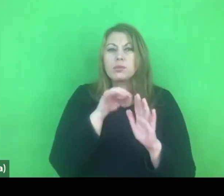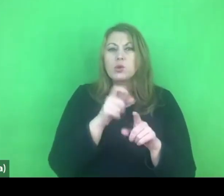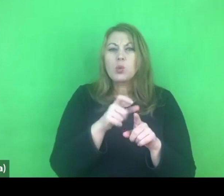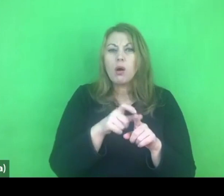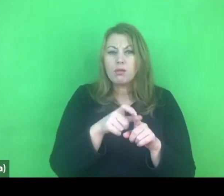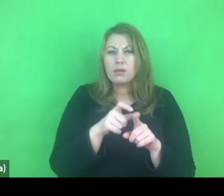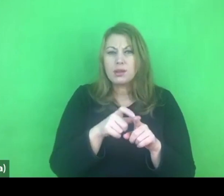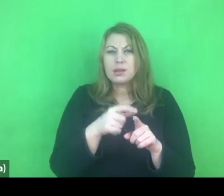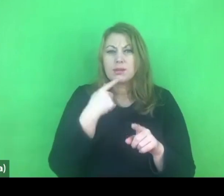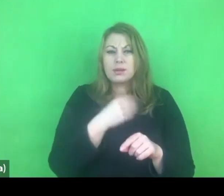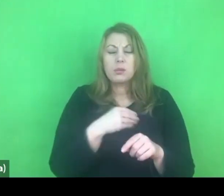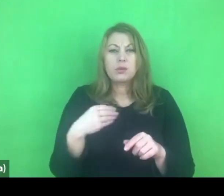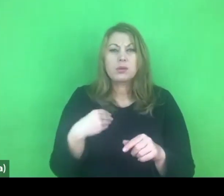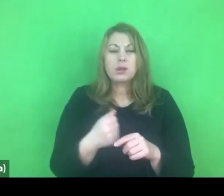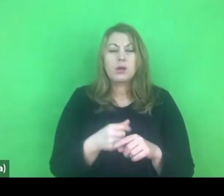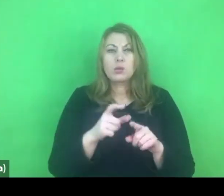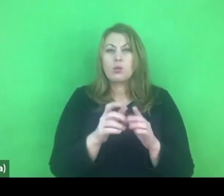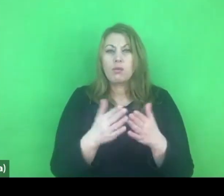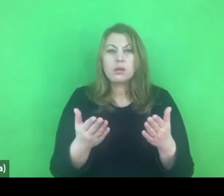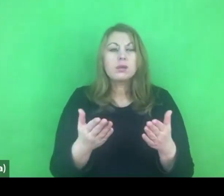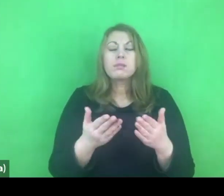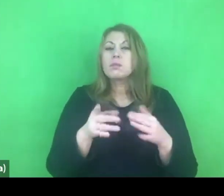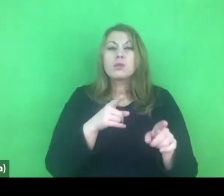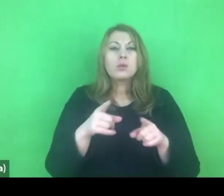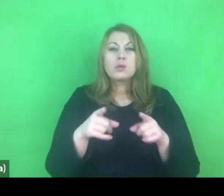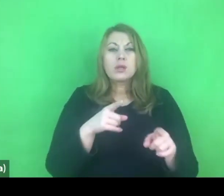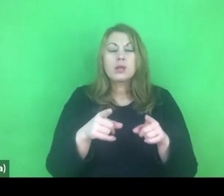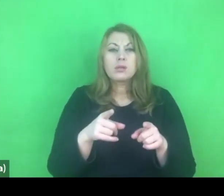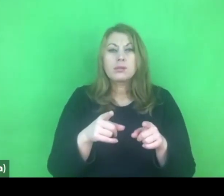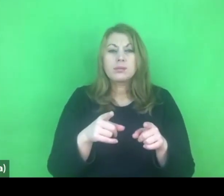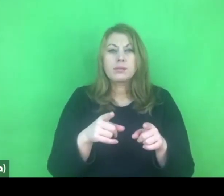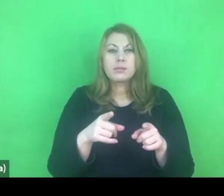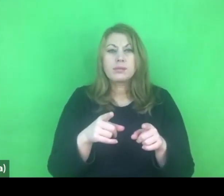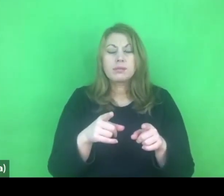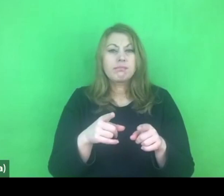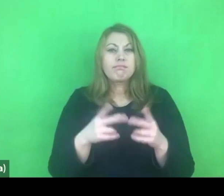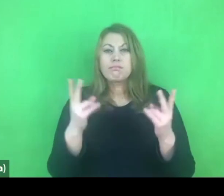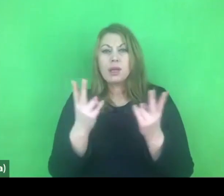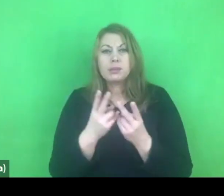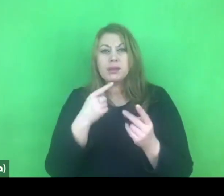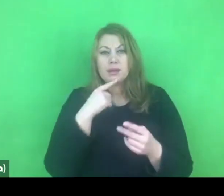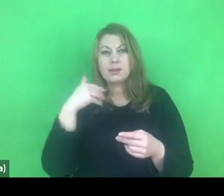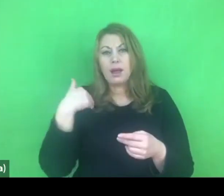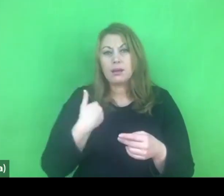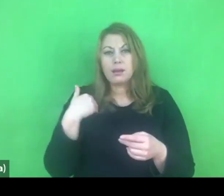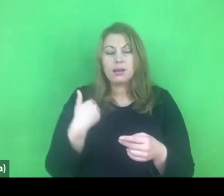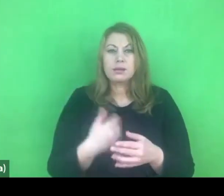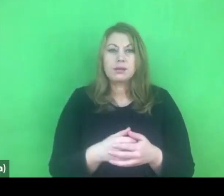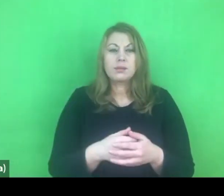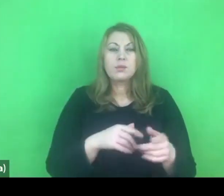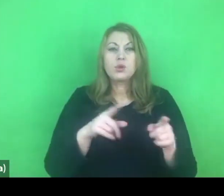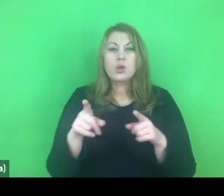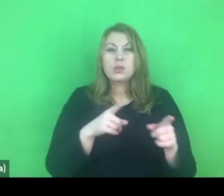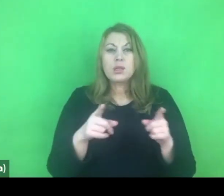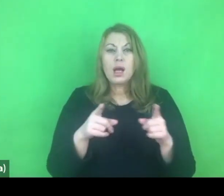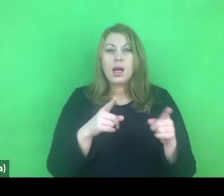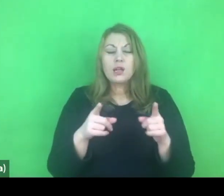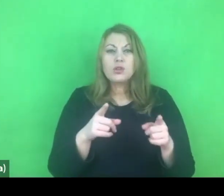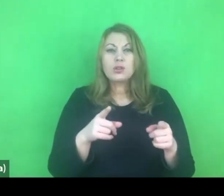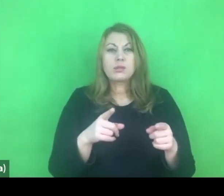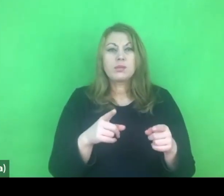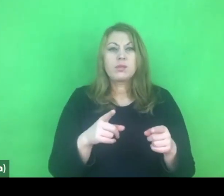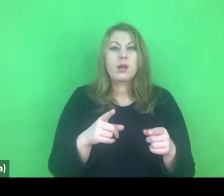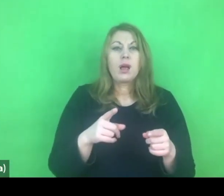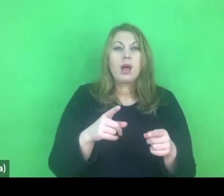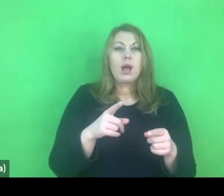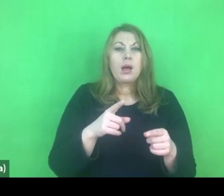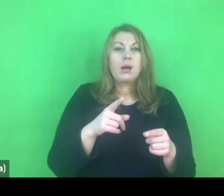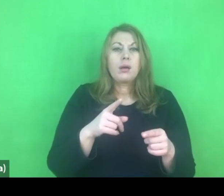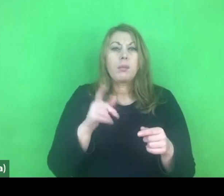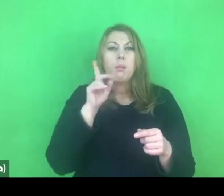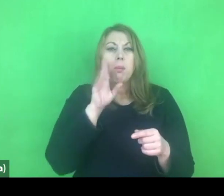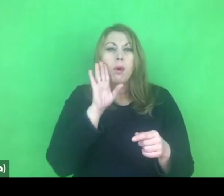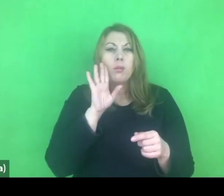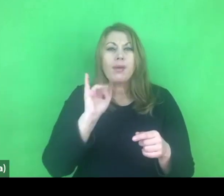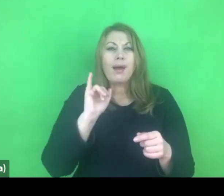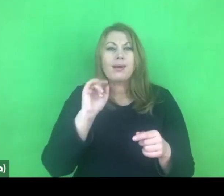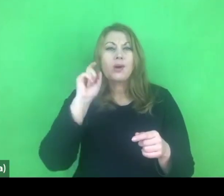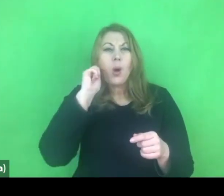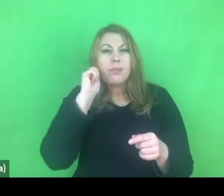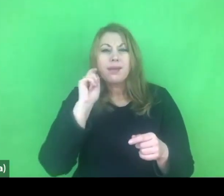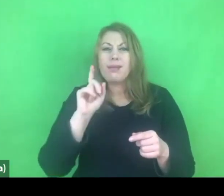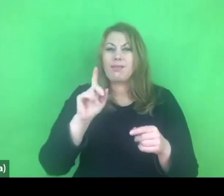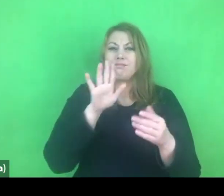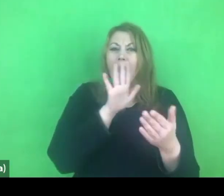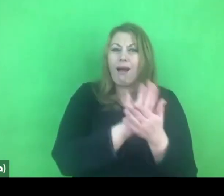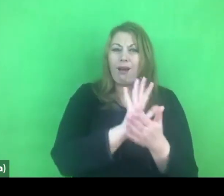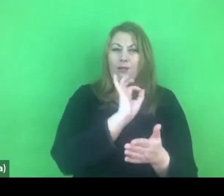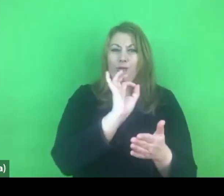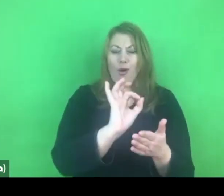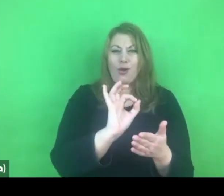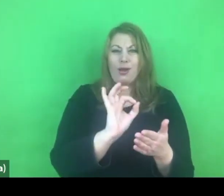określa dokładnie to samo, co w języku angielskim, czyli jest to płeć społeczno-kulturowa, czyli pewien zestaw cech charakteryzujący daną płeć,